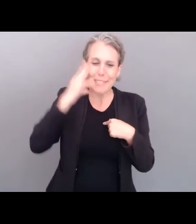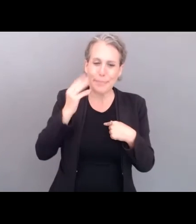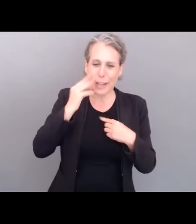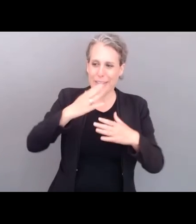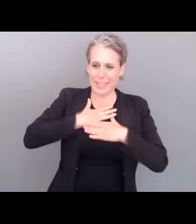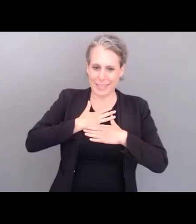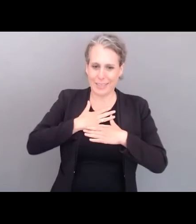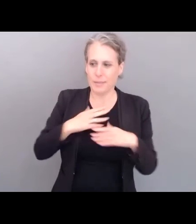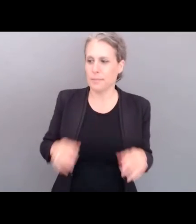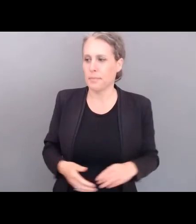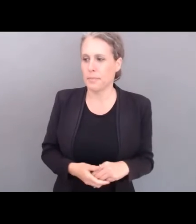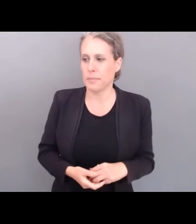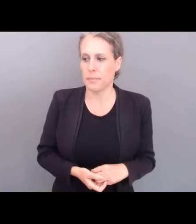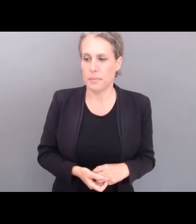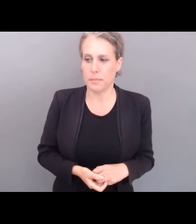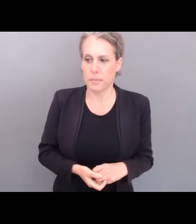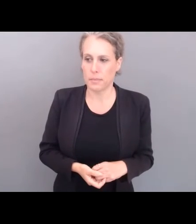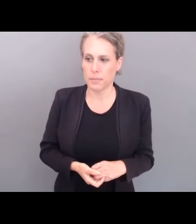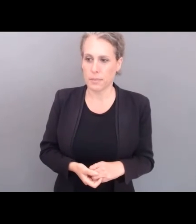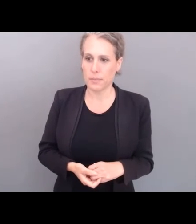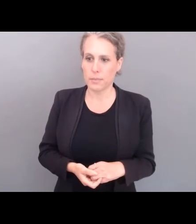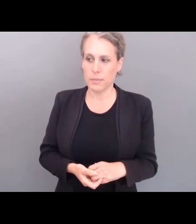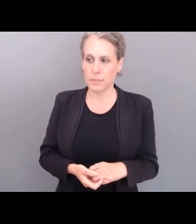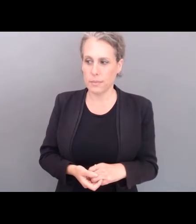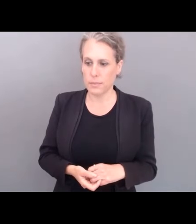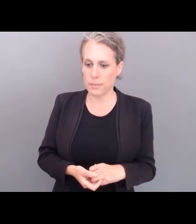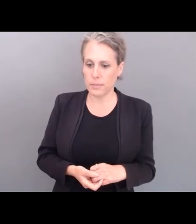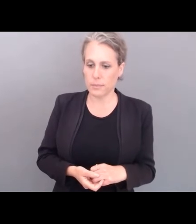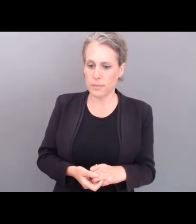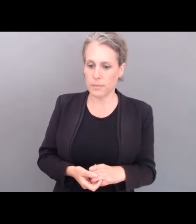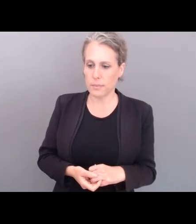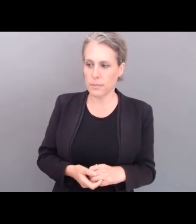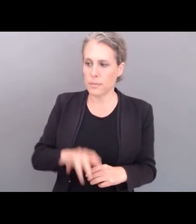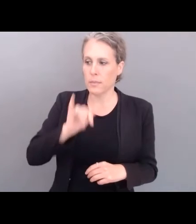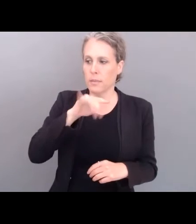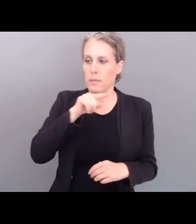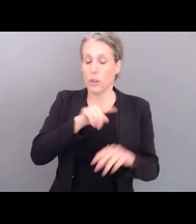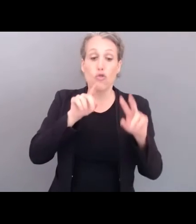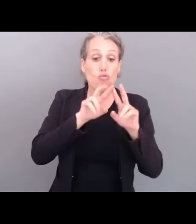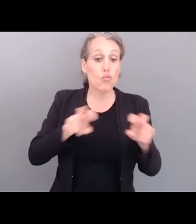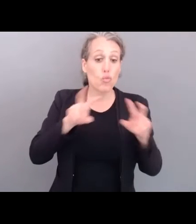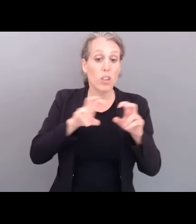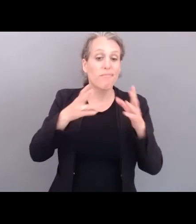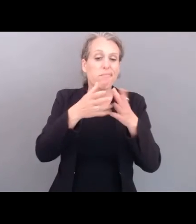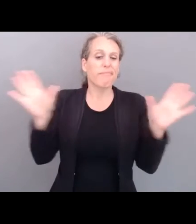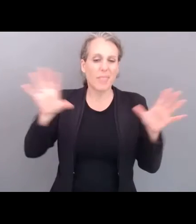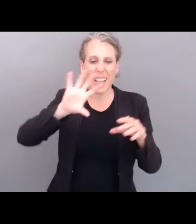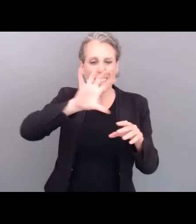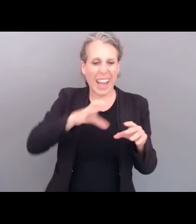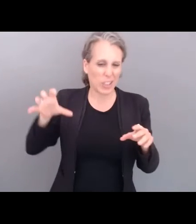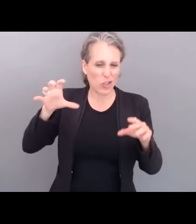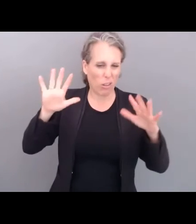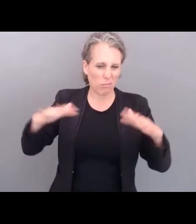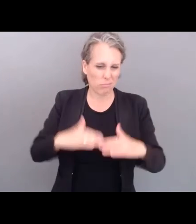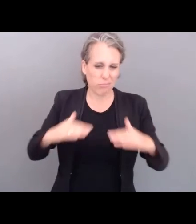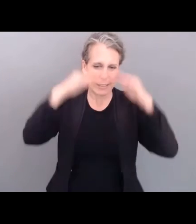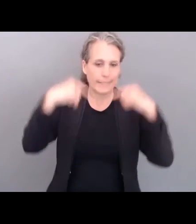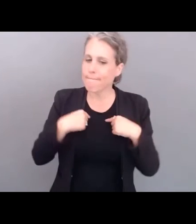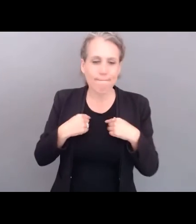problemas o sus problemas mejor que otros investigadores; realmente ayudó y